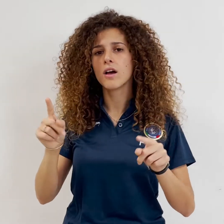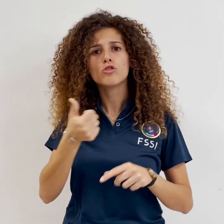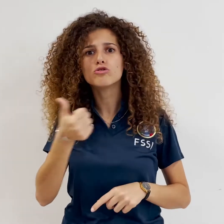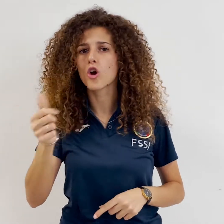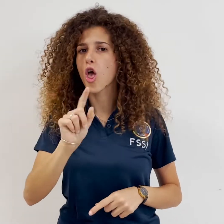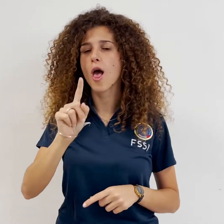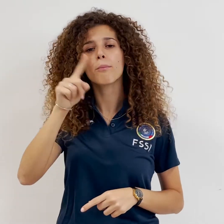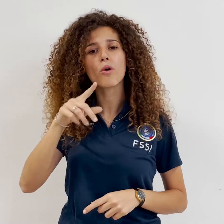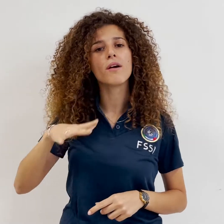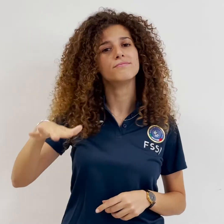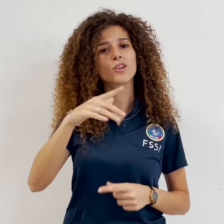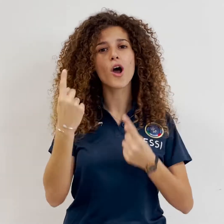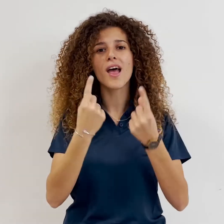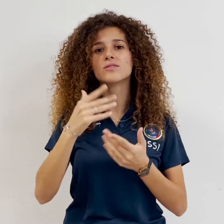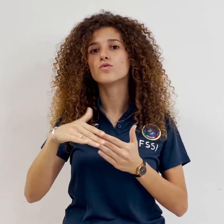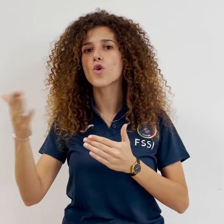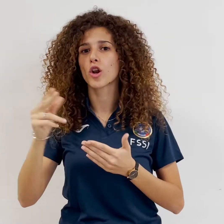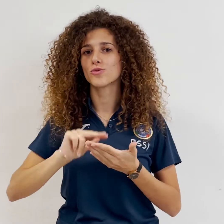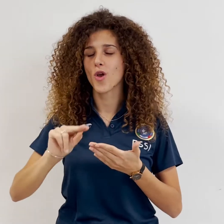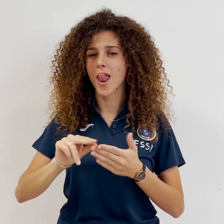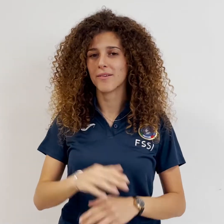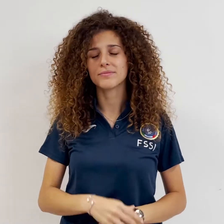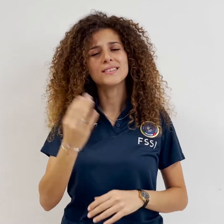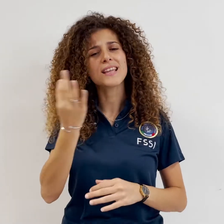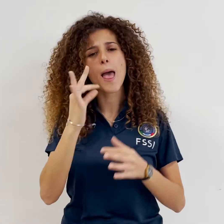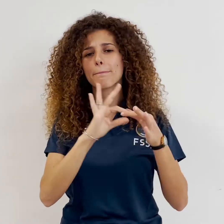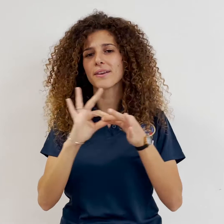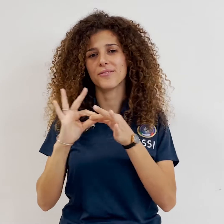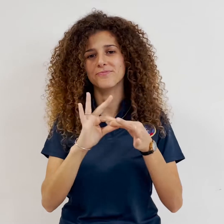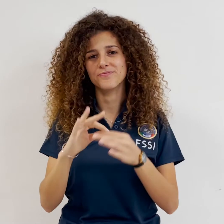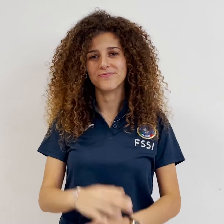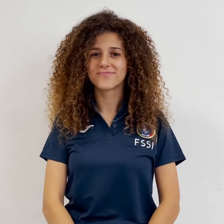in ambito scolastico e in contesti extra scolastici prettamente collegati tra loro.